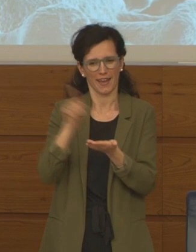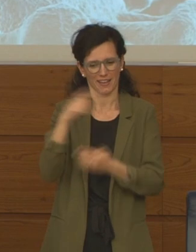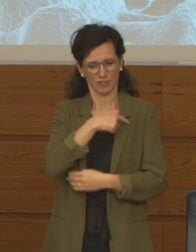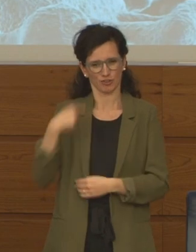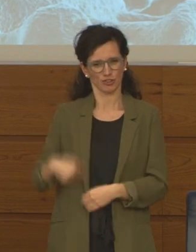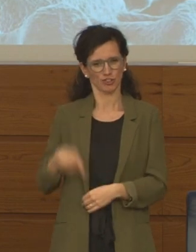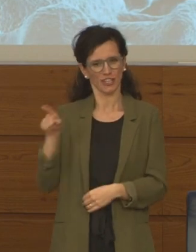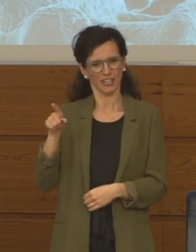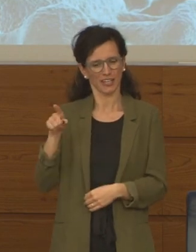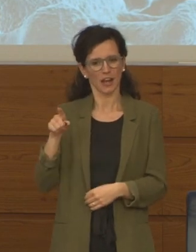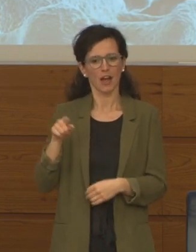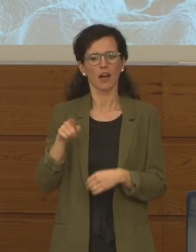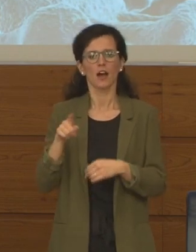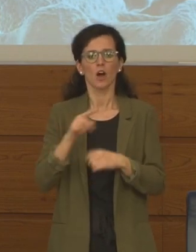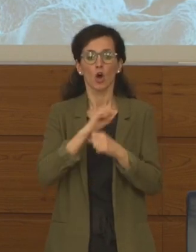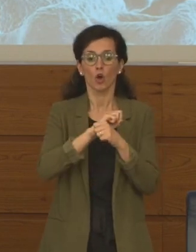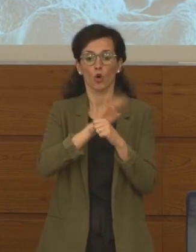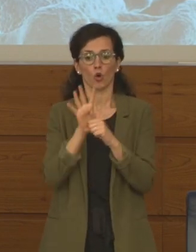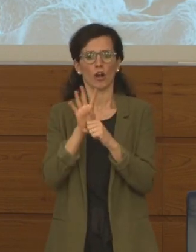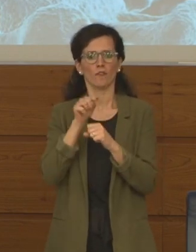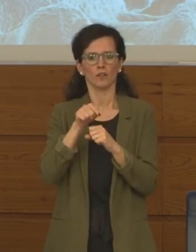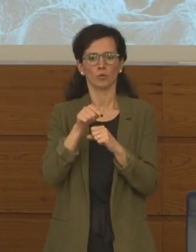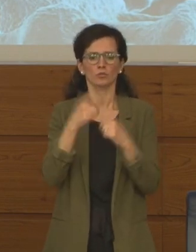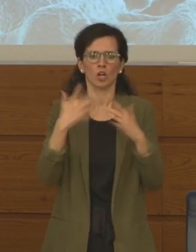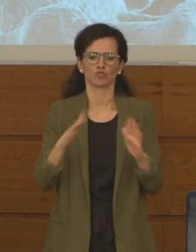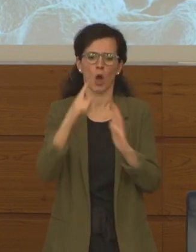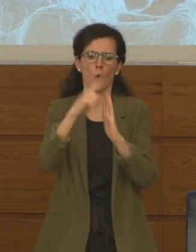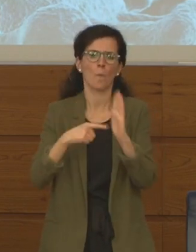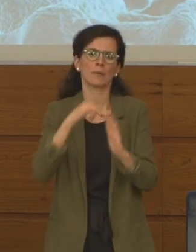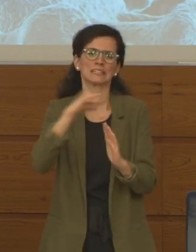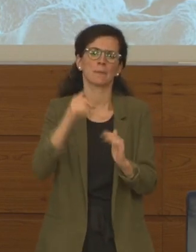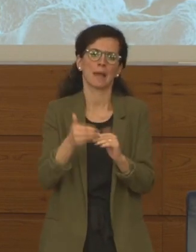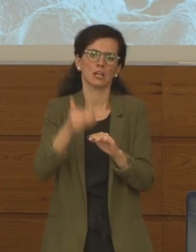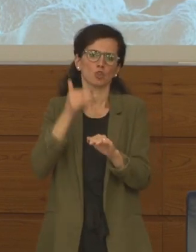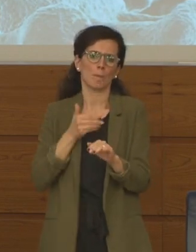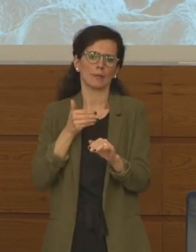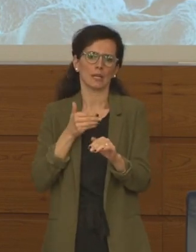il coronavirus era comparso un mese e mezzo prima è successo quello che è